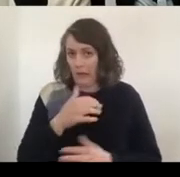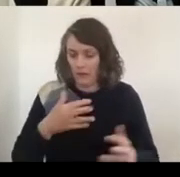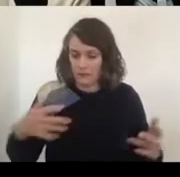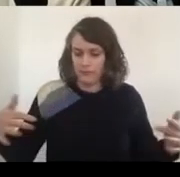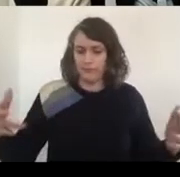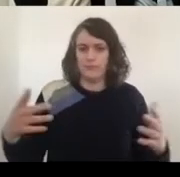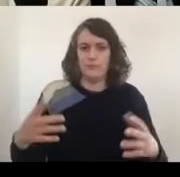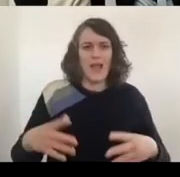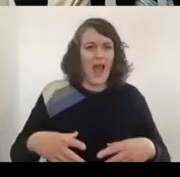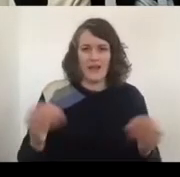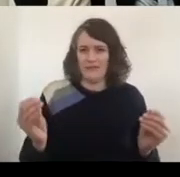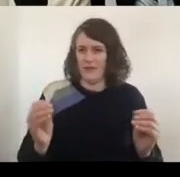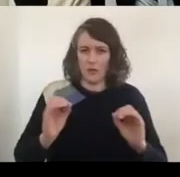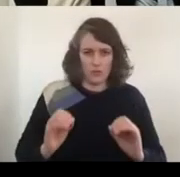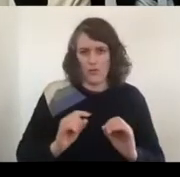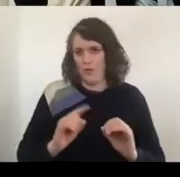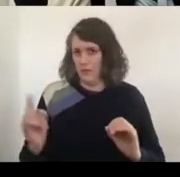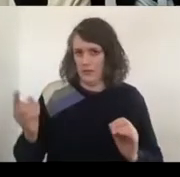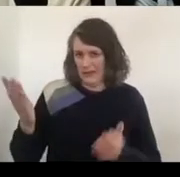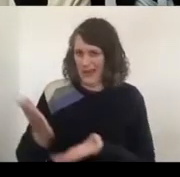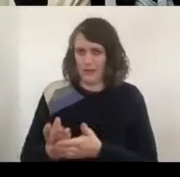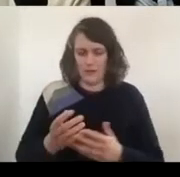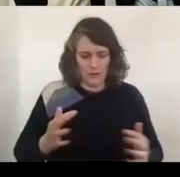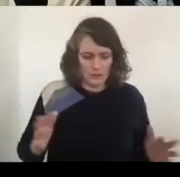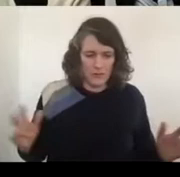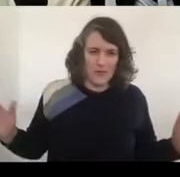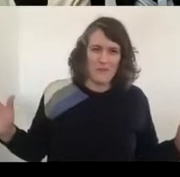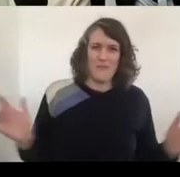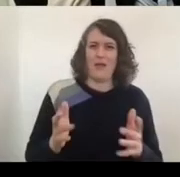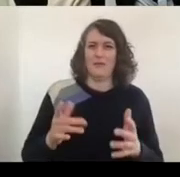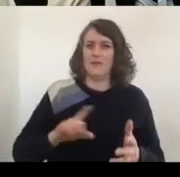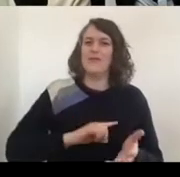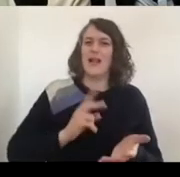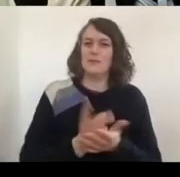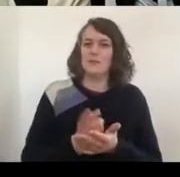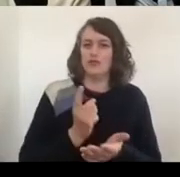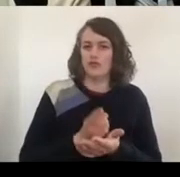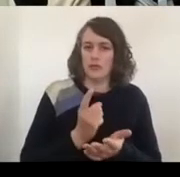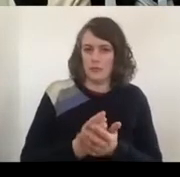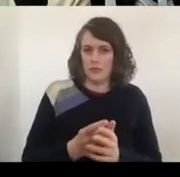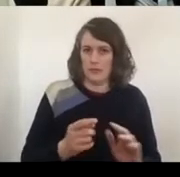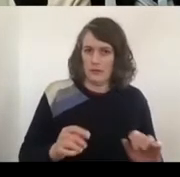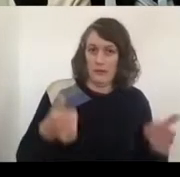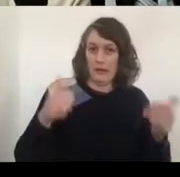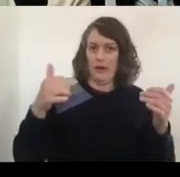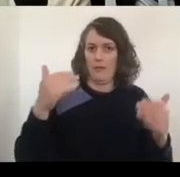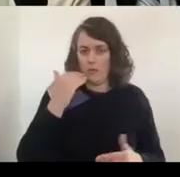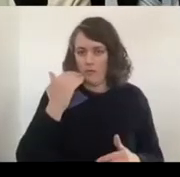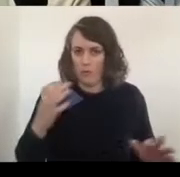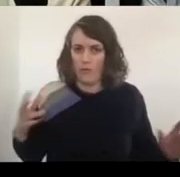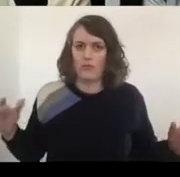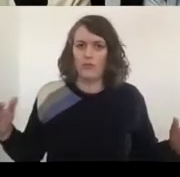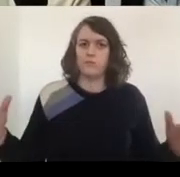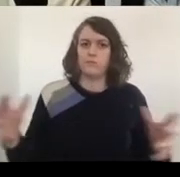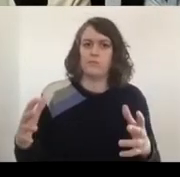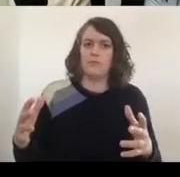selbstbestimmt leben und zusammenleben. Jeder wird von der Gesellschaft so akzeptiert, wie er ist,